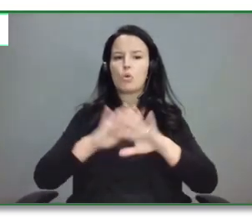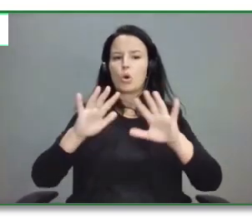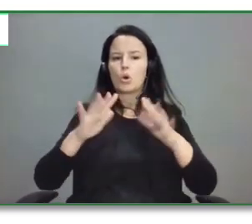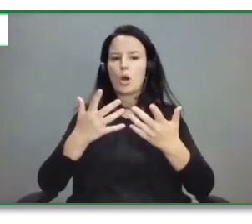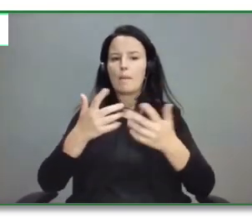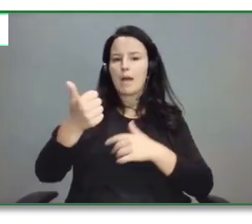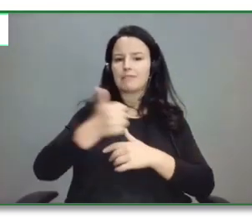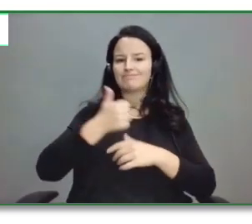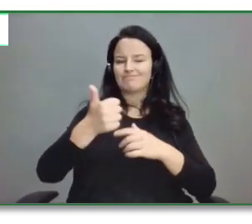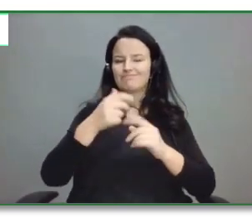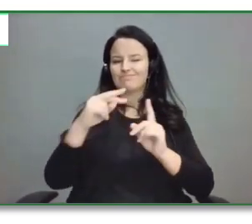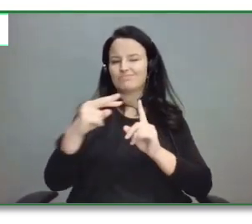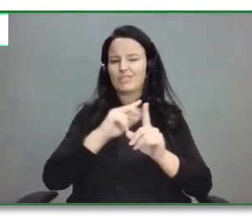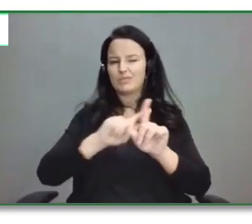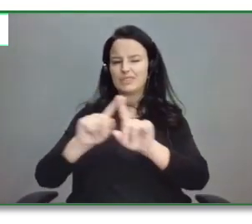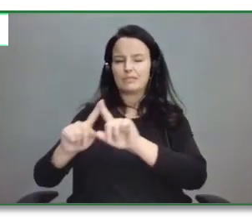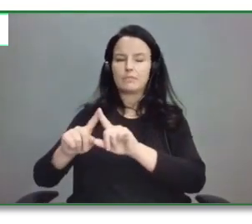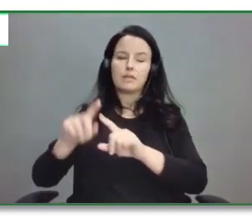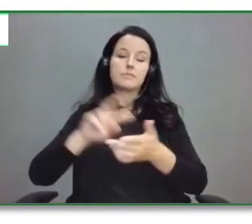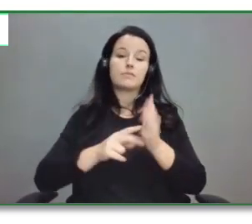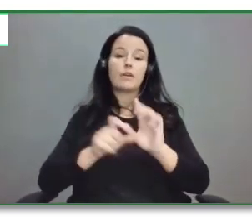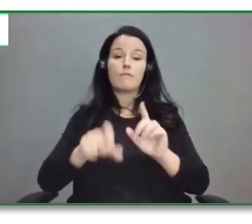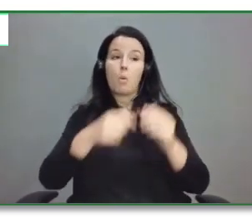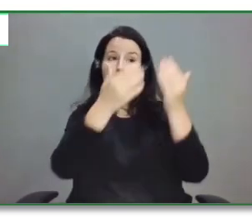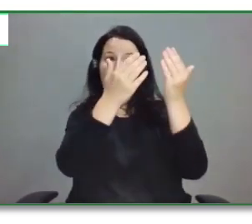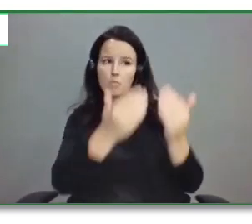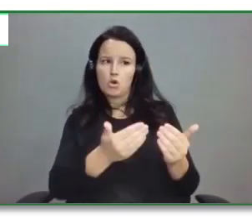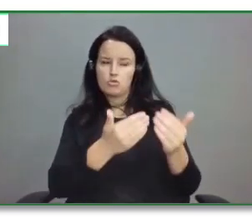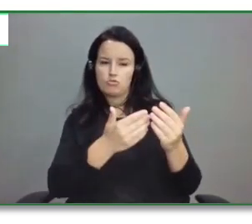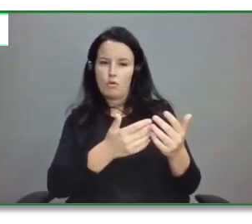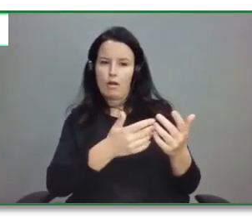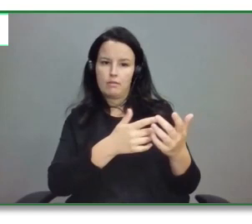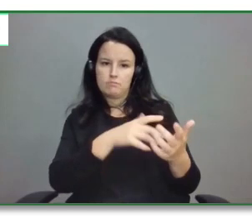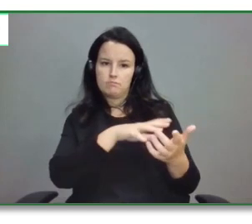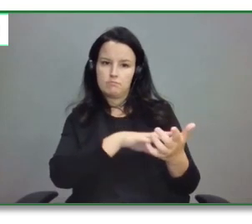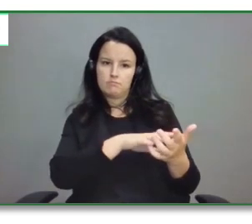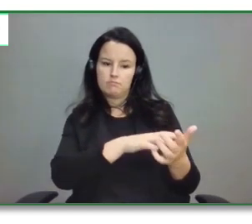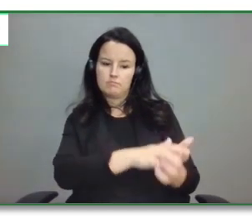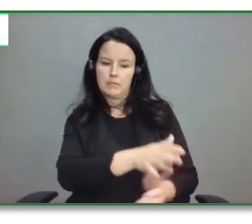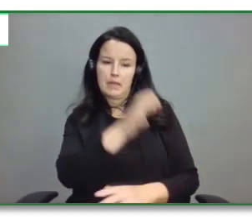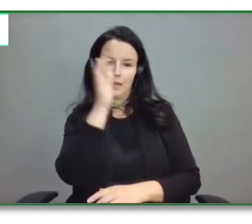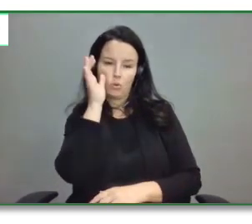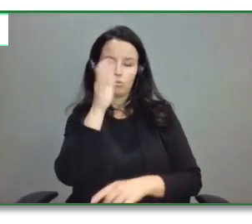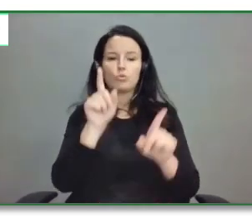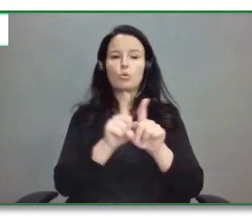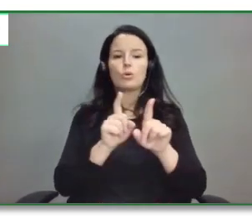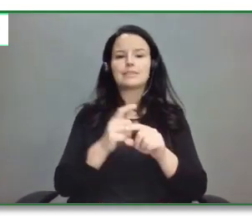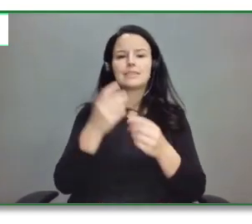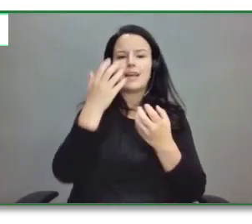compte leurs besoins et ensuite il faut faciliter des informations